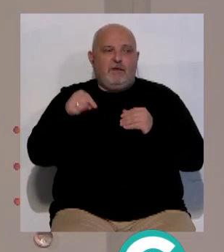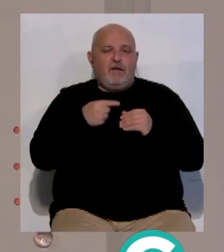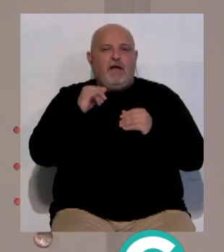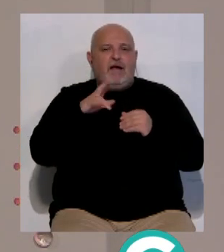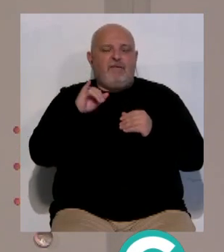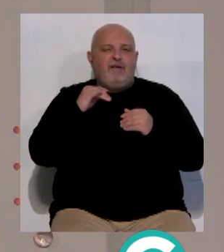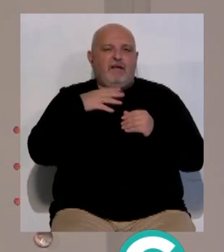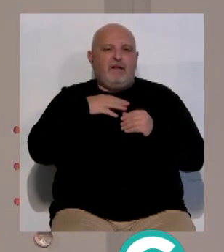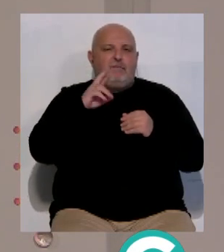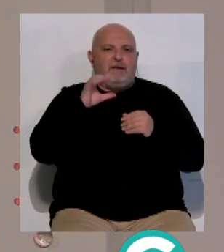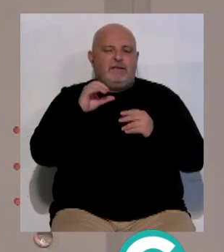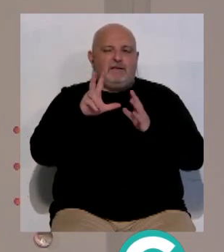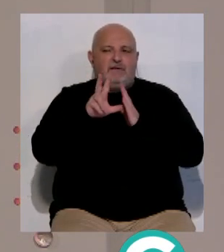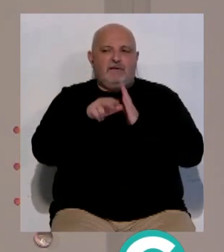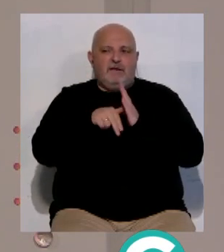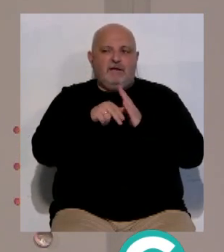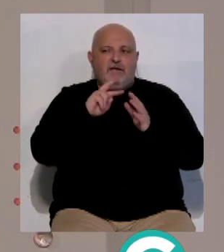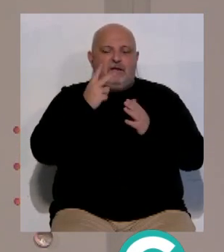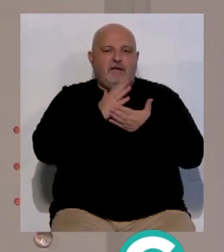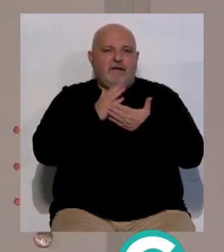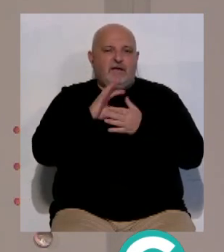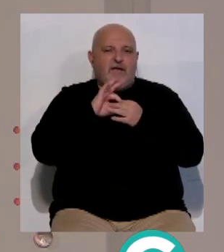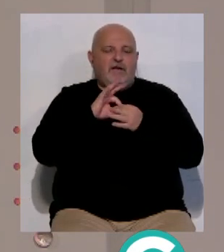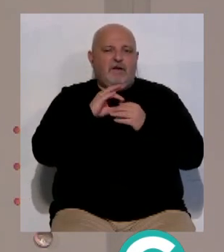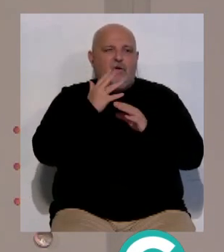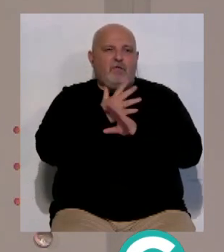y Lucas pirez que entró después posteriormente en el segundo tiempo son de los jugadores que